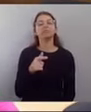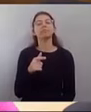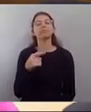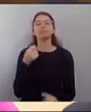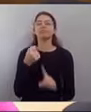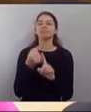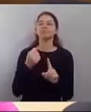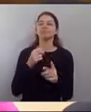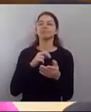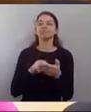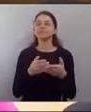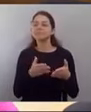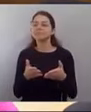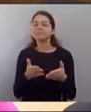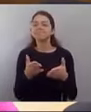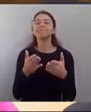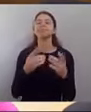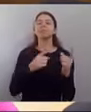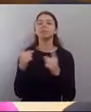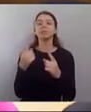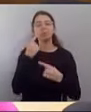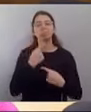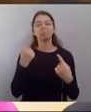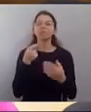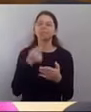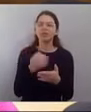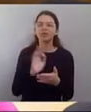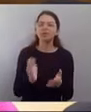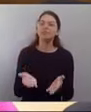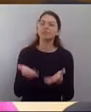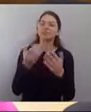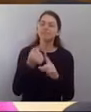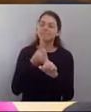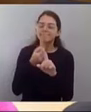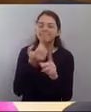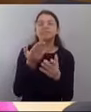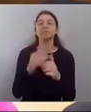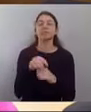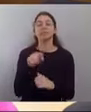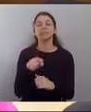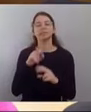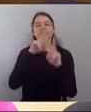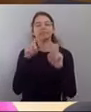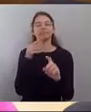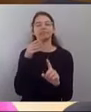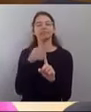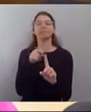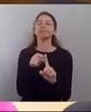gratuitidade dos transportes públicos. Aqui, neste assunto em específico, demos um